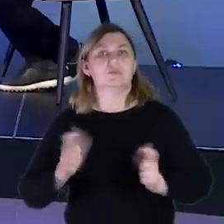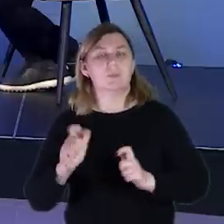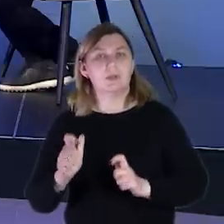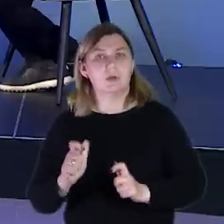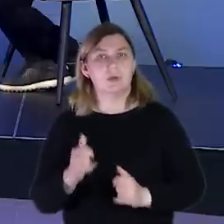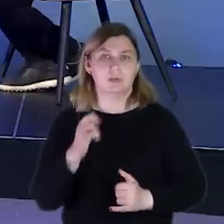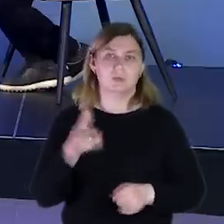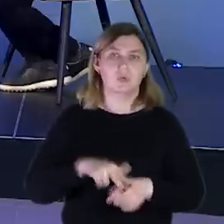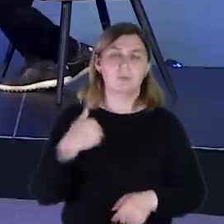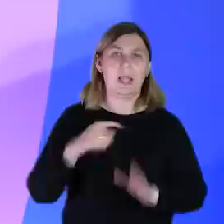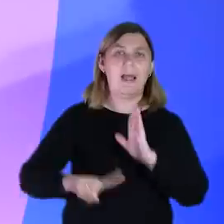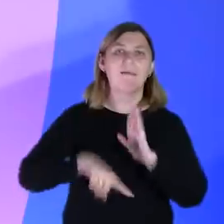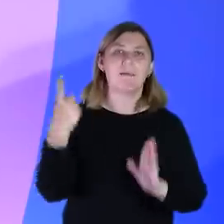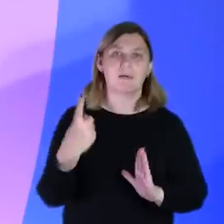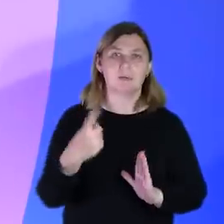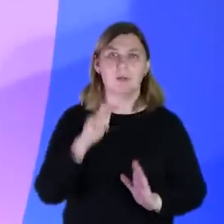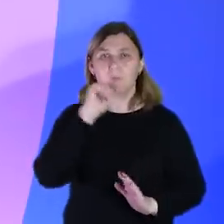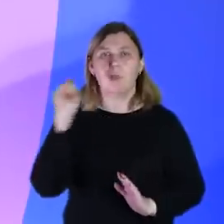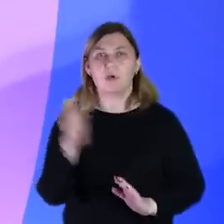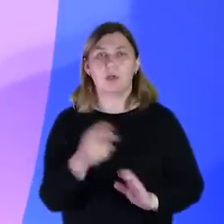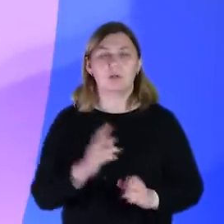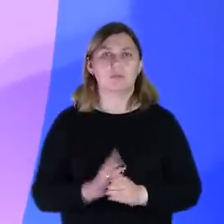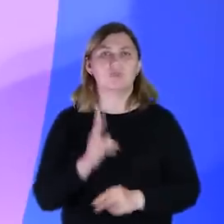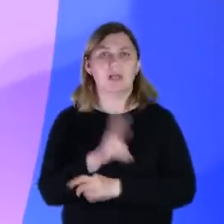którzy pojawili się raz na przykład. Byli to podróżni, którzy przekraczali granicę.